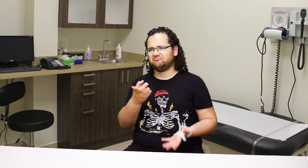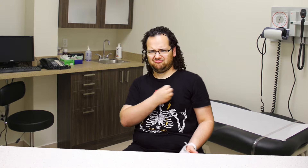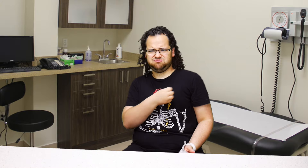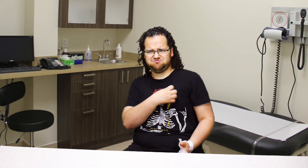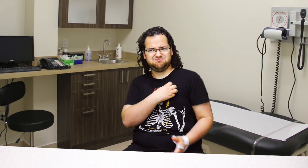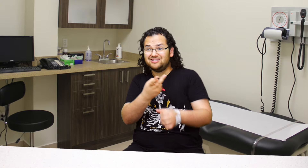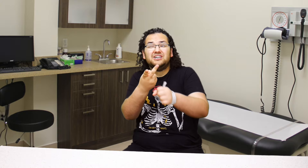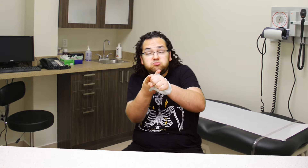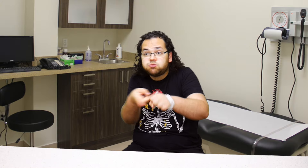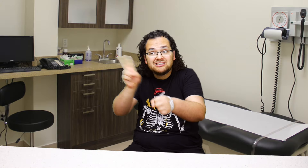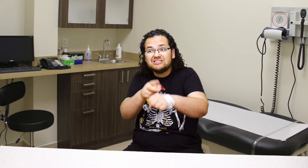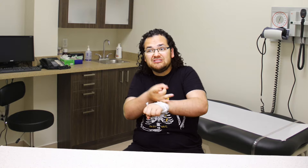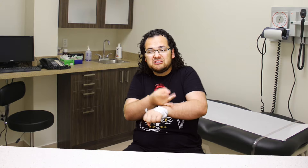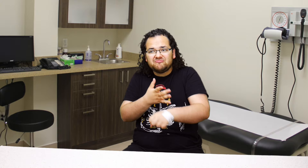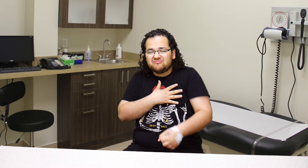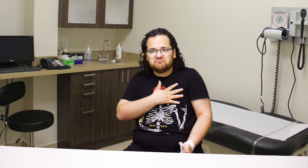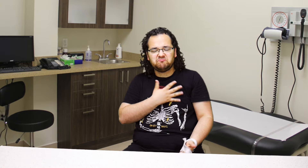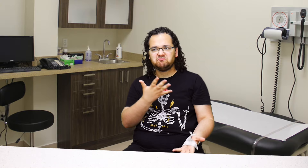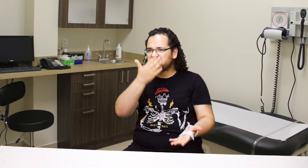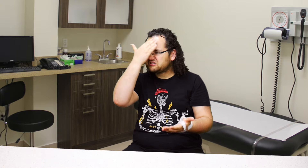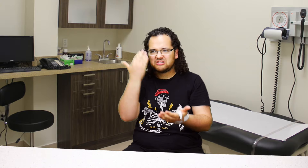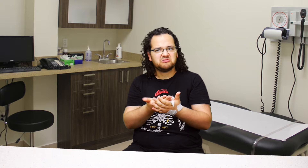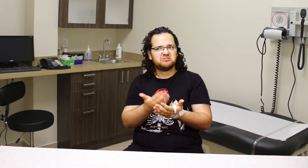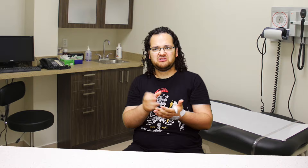Dlaczego mi serce szybciej bije? Nie wiem...